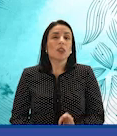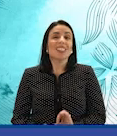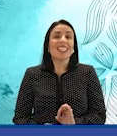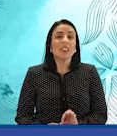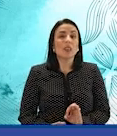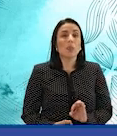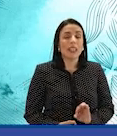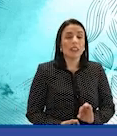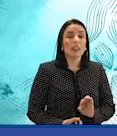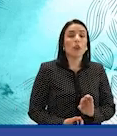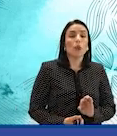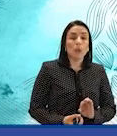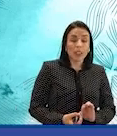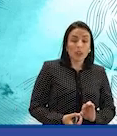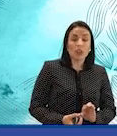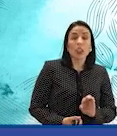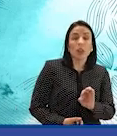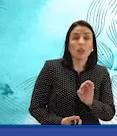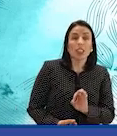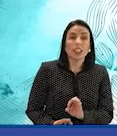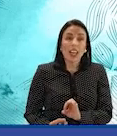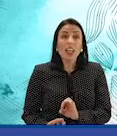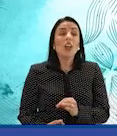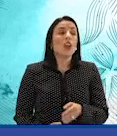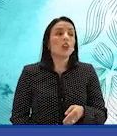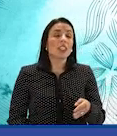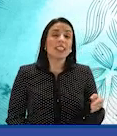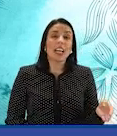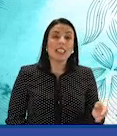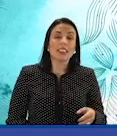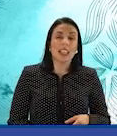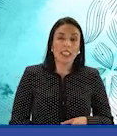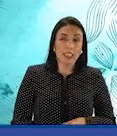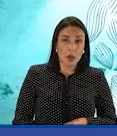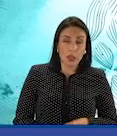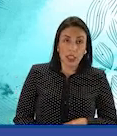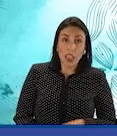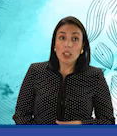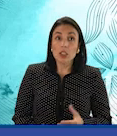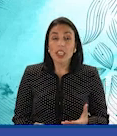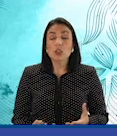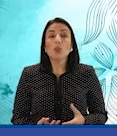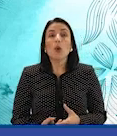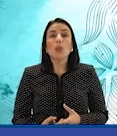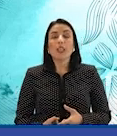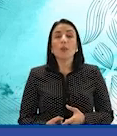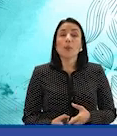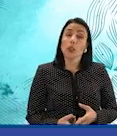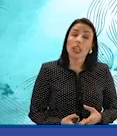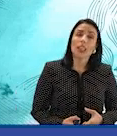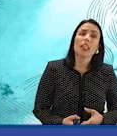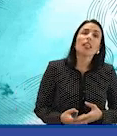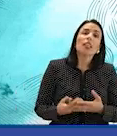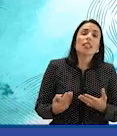son 120 documentos sin considerar los que ya están en trámite. Entonces, es un volumen importante.